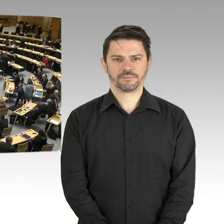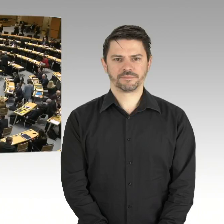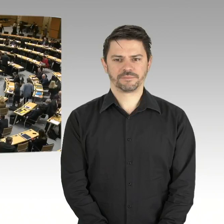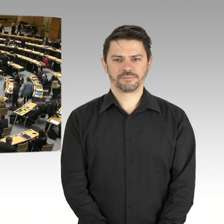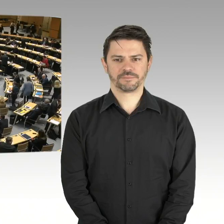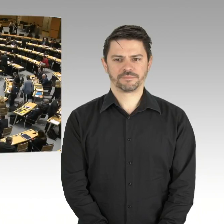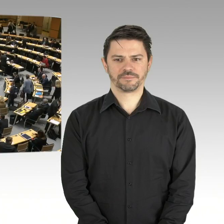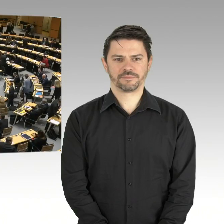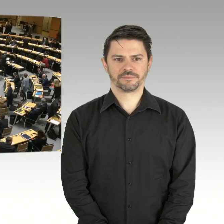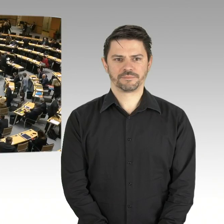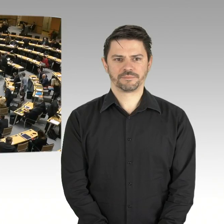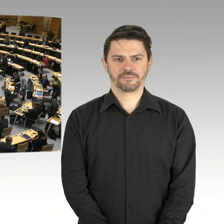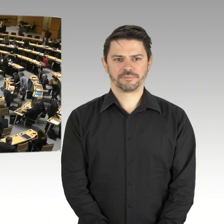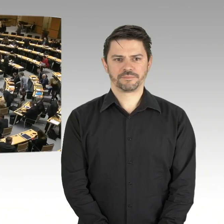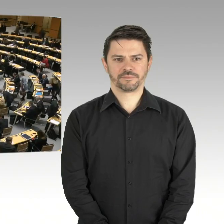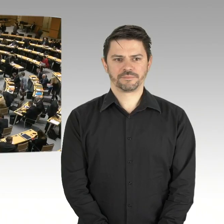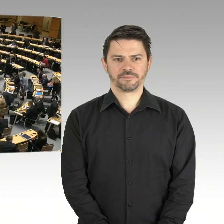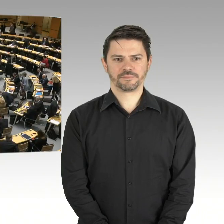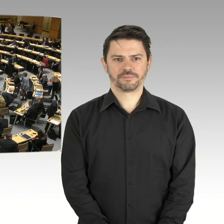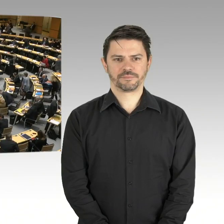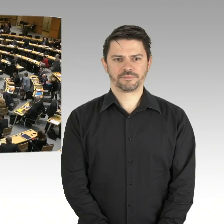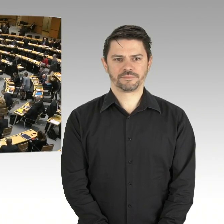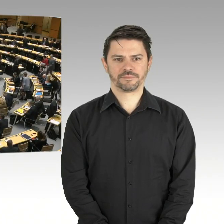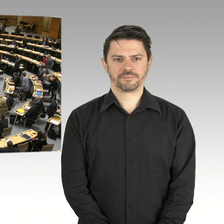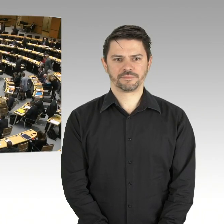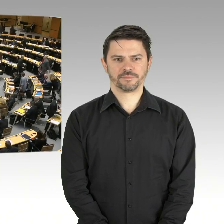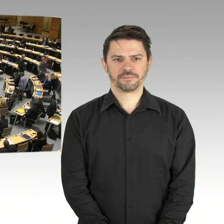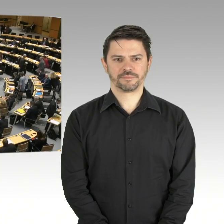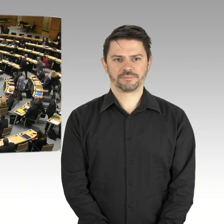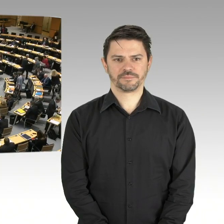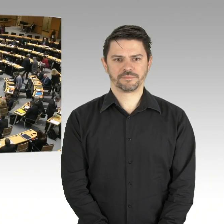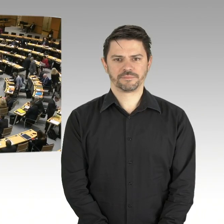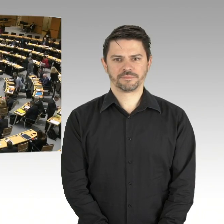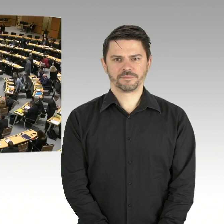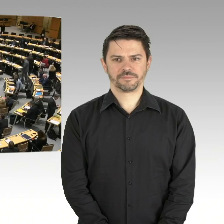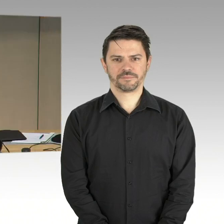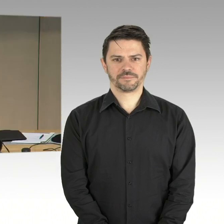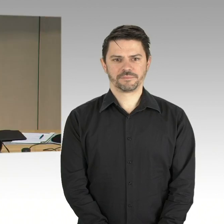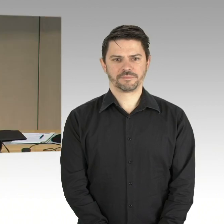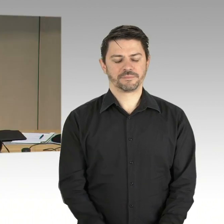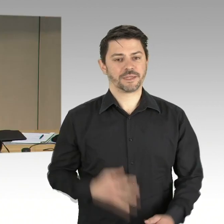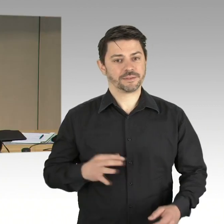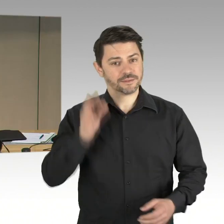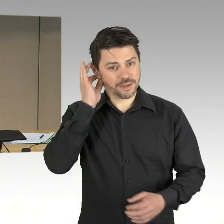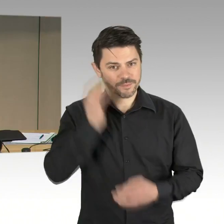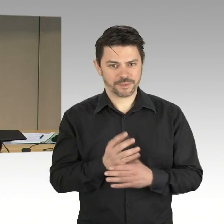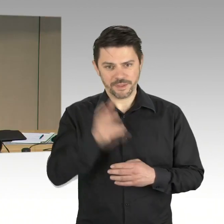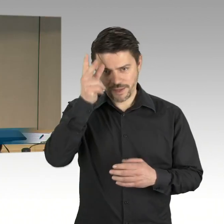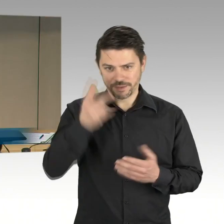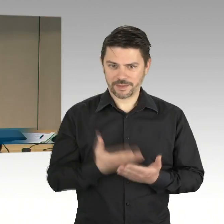(Präsidium) Meine sehr geehrten Damen und Herren, ich eröffne die 53. Sitzung des Abgeordnetenhauses von Berlin, ich begrüße Sie, unsere Gäste,